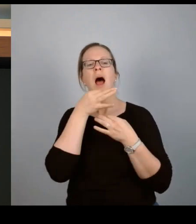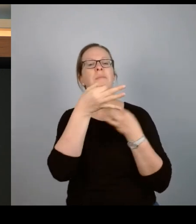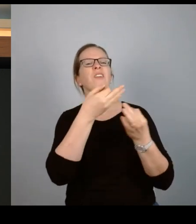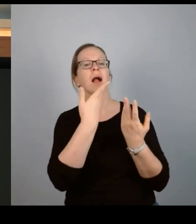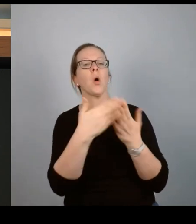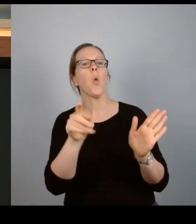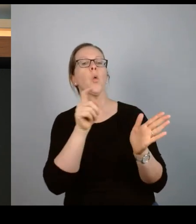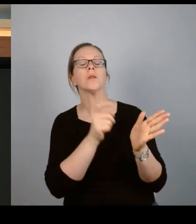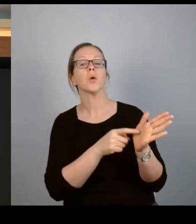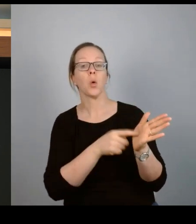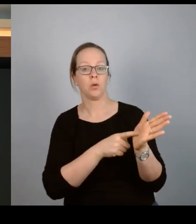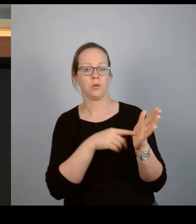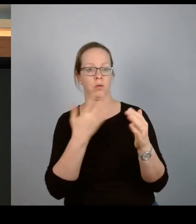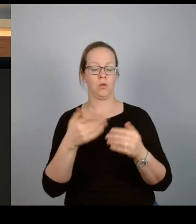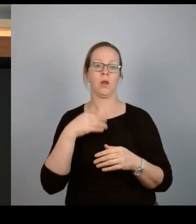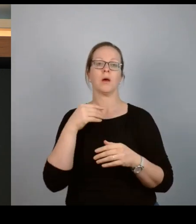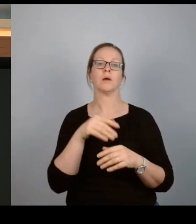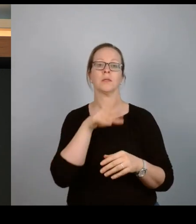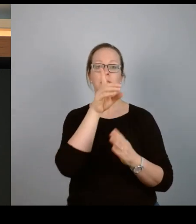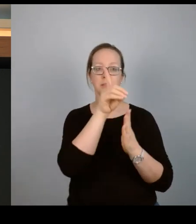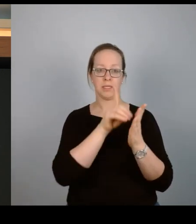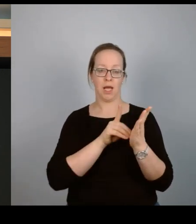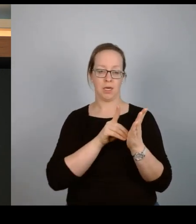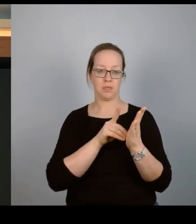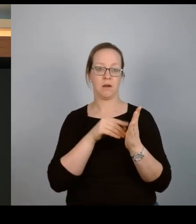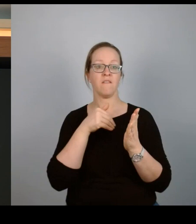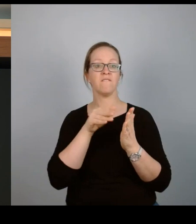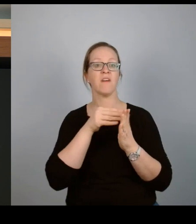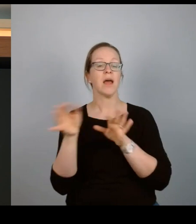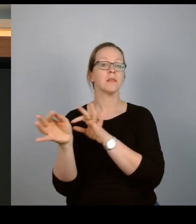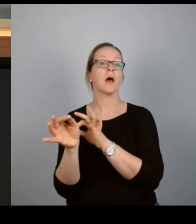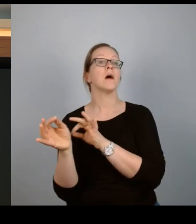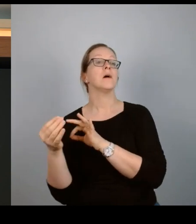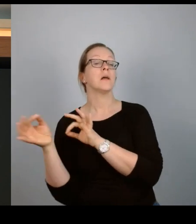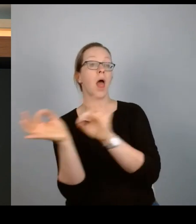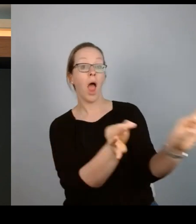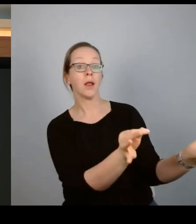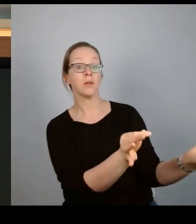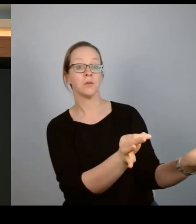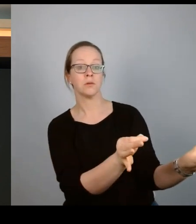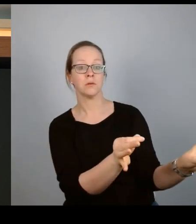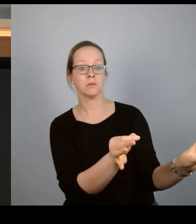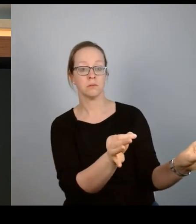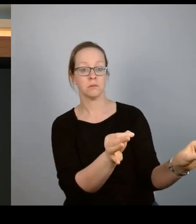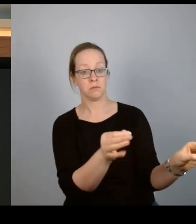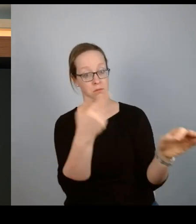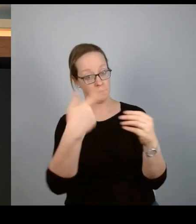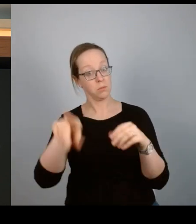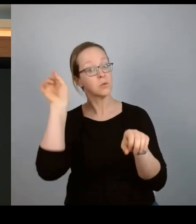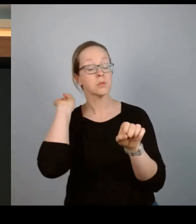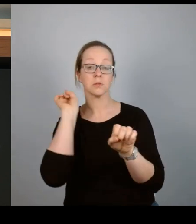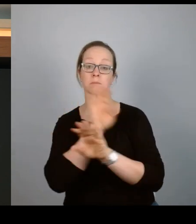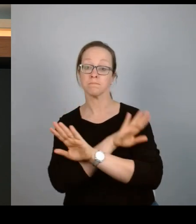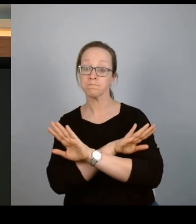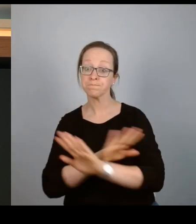Drohbriefe an Privatadressen, zum Beispiel von den hessischen und Berliner Linken Fraktionsvorsitzenden Jae Wissler und Anne Helm.